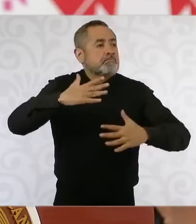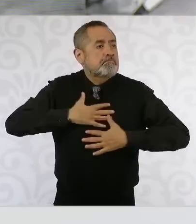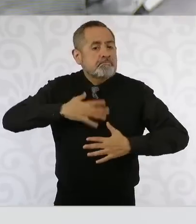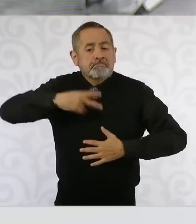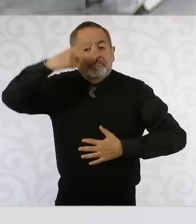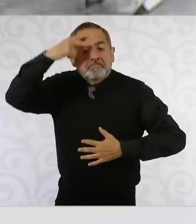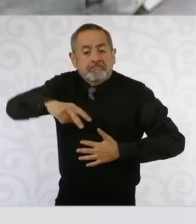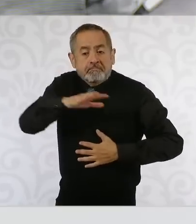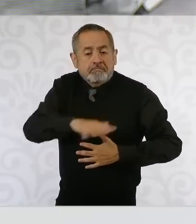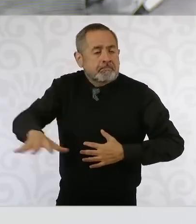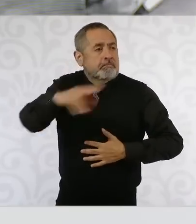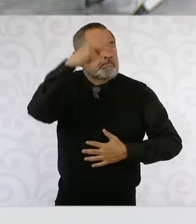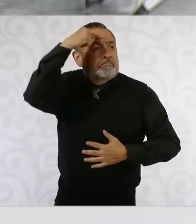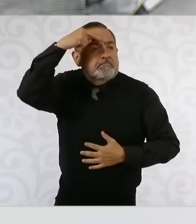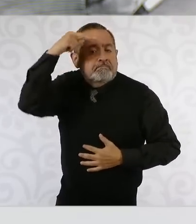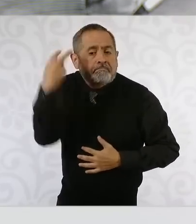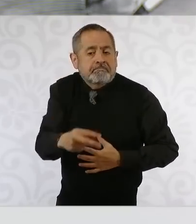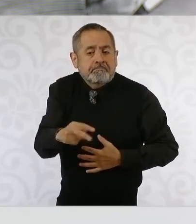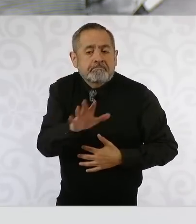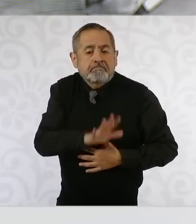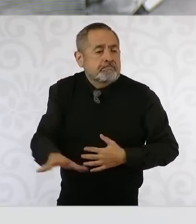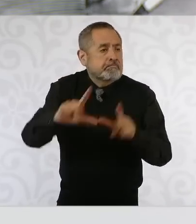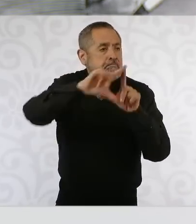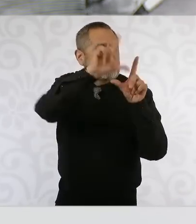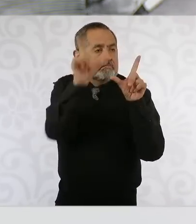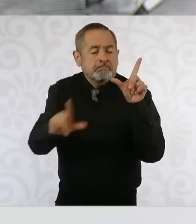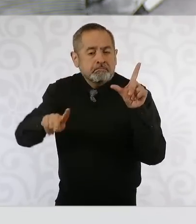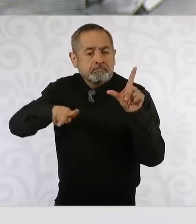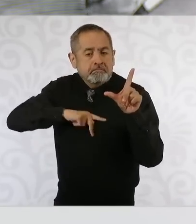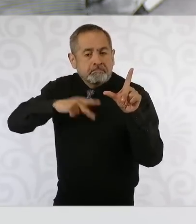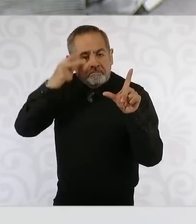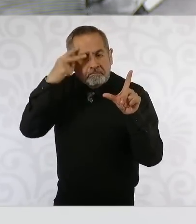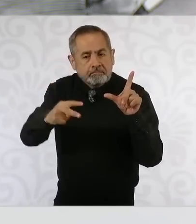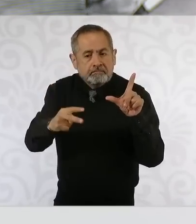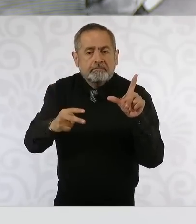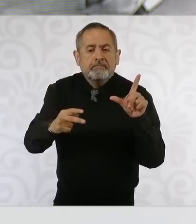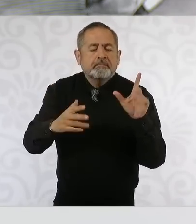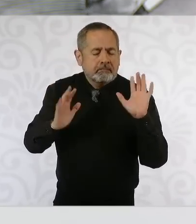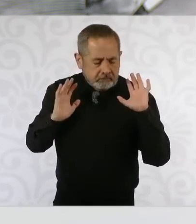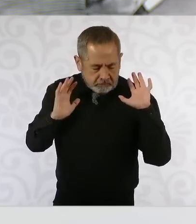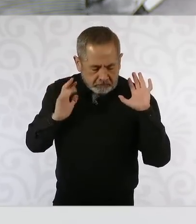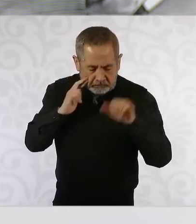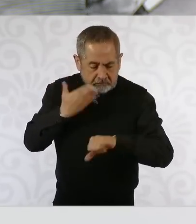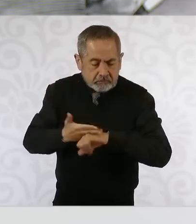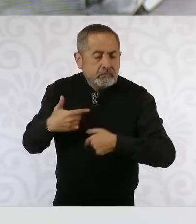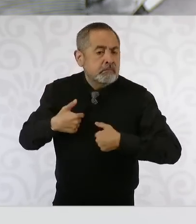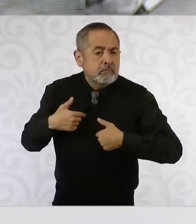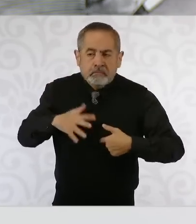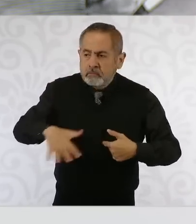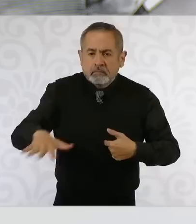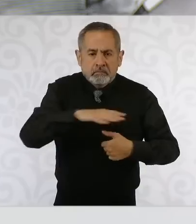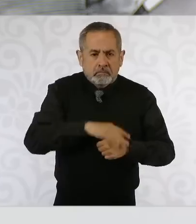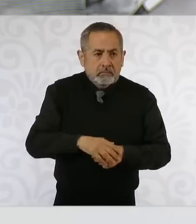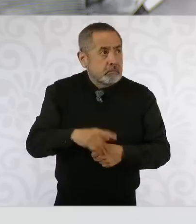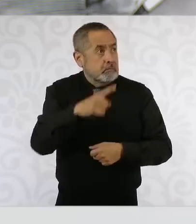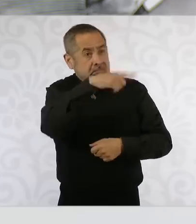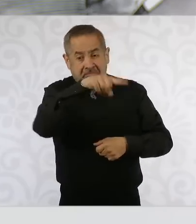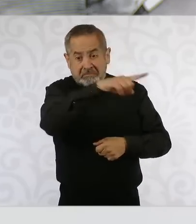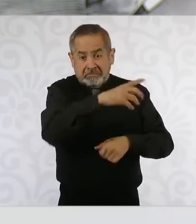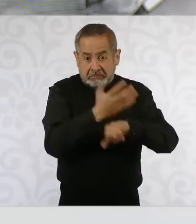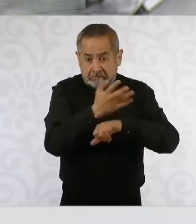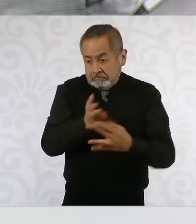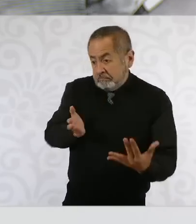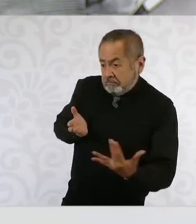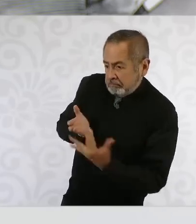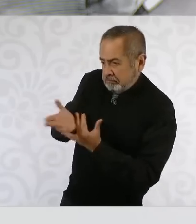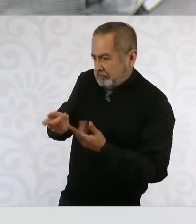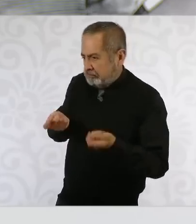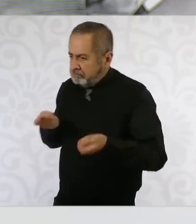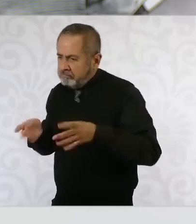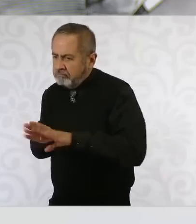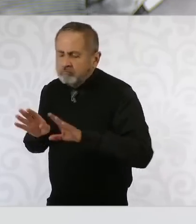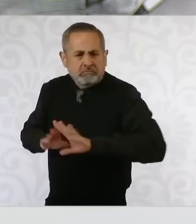mexicanos porque las formas de injerencismo primero somos un país libre independiente y